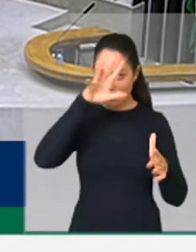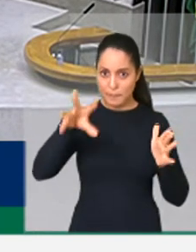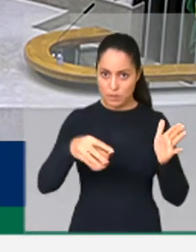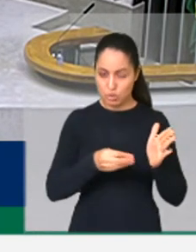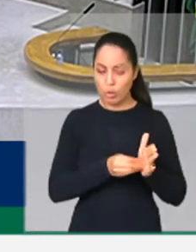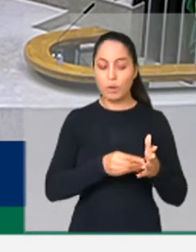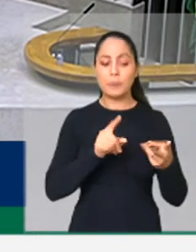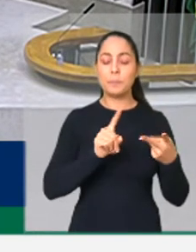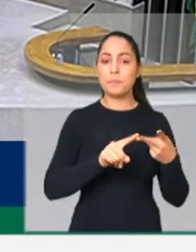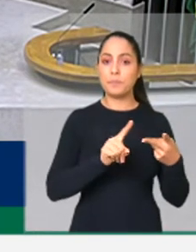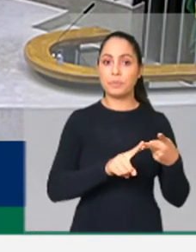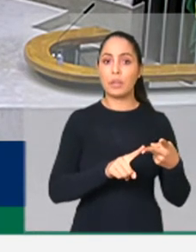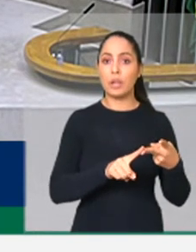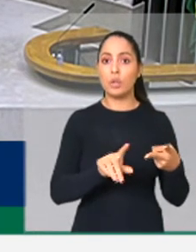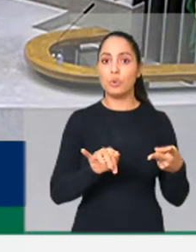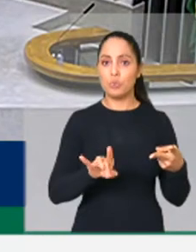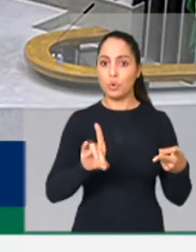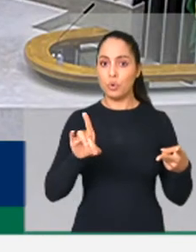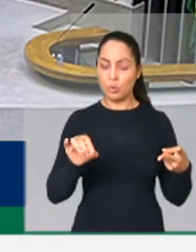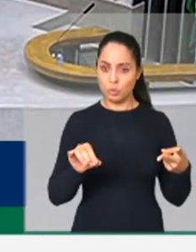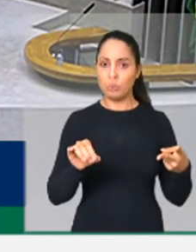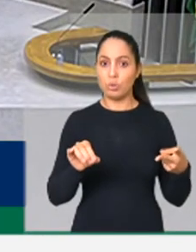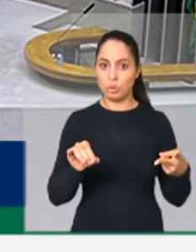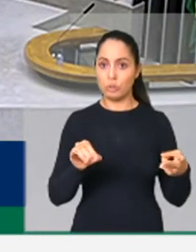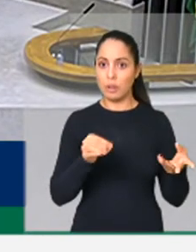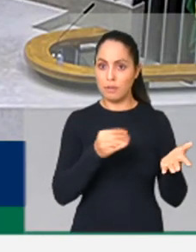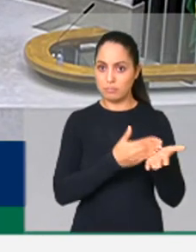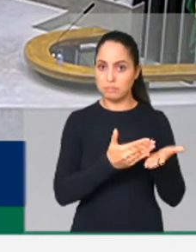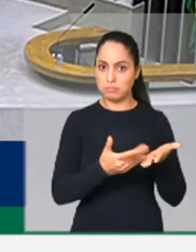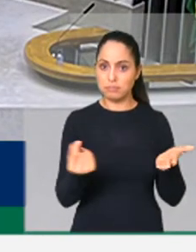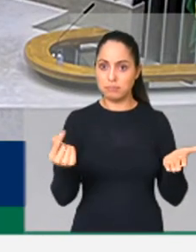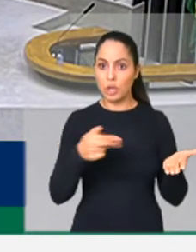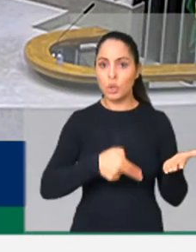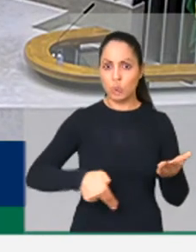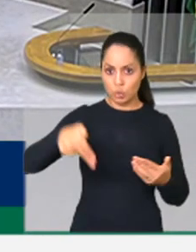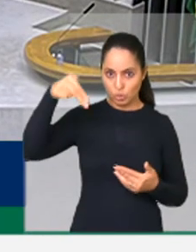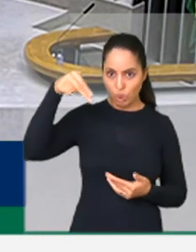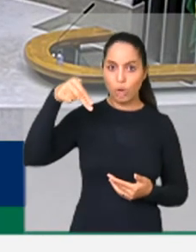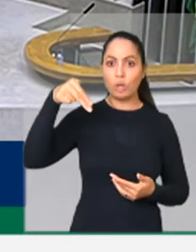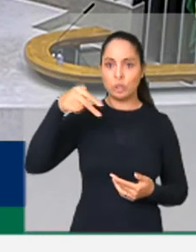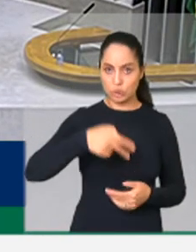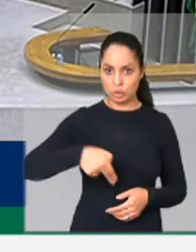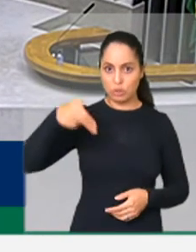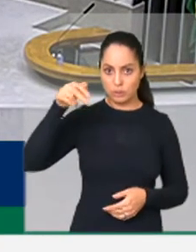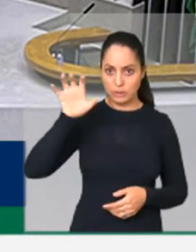NORDESTE. -- [PRESIDENTE]: DISCUSSÃO EM TURNO ÚNICO DO PROJETO DE LEI CRIA O DIA NACIONAL DA CRIANÇA